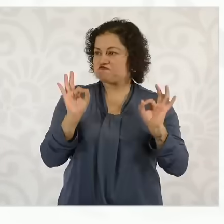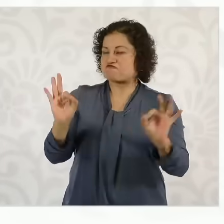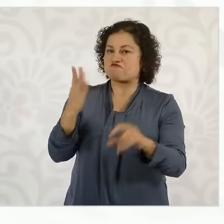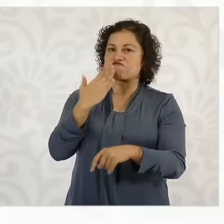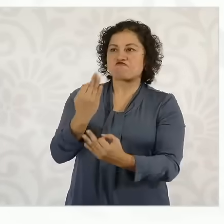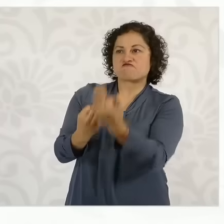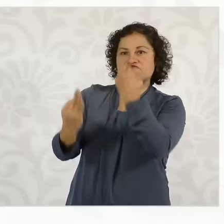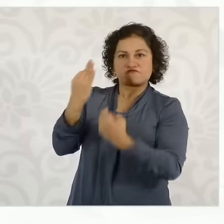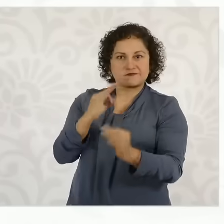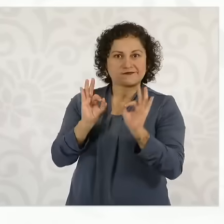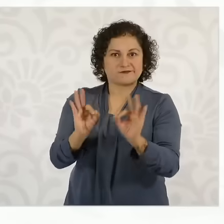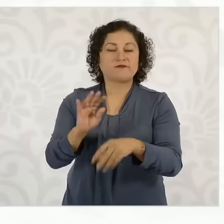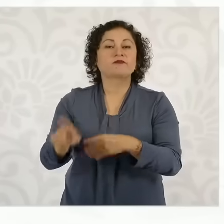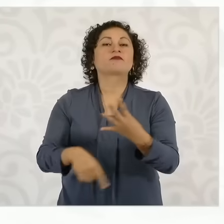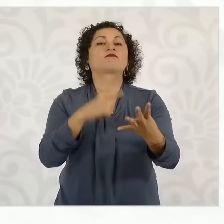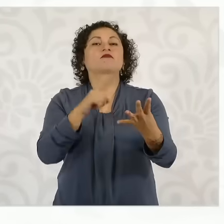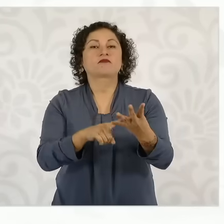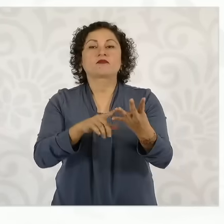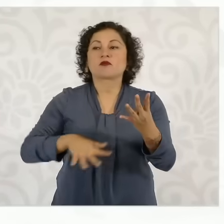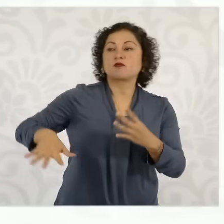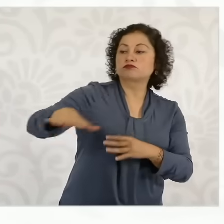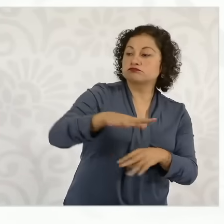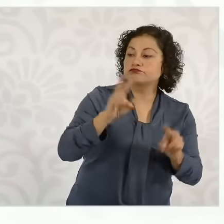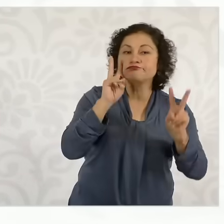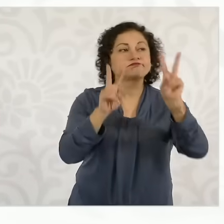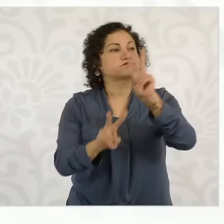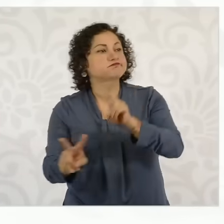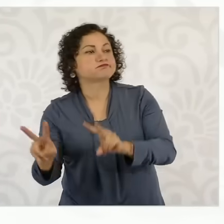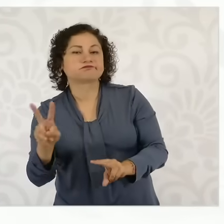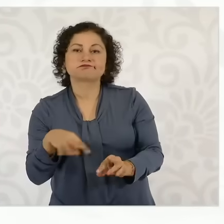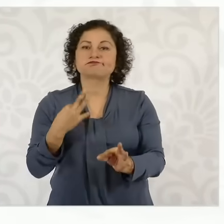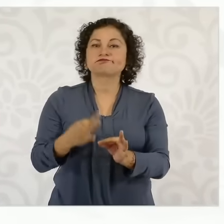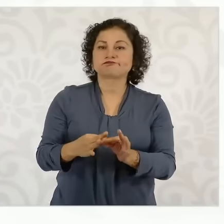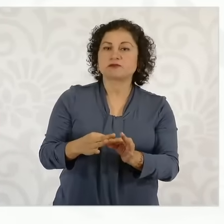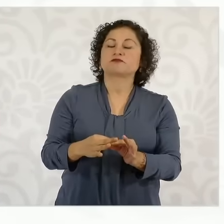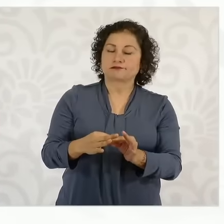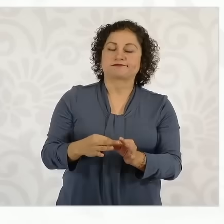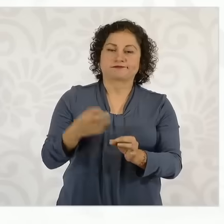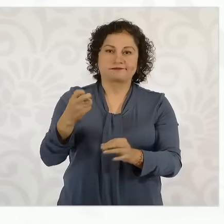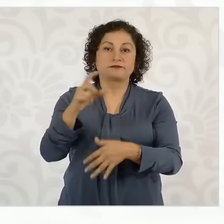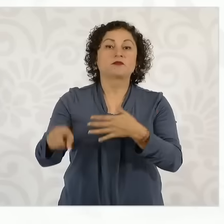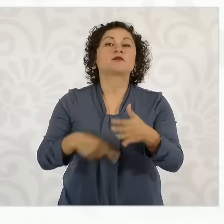El estado de la infraestructura 96.90, comodidad y confort. La relación calidad